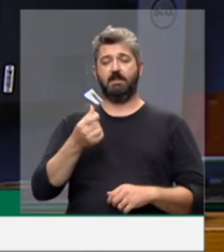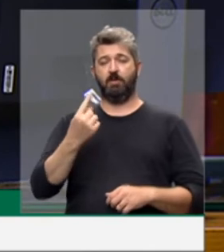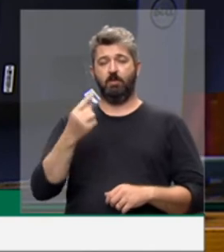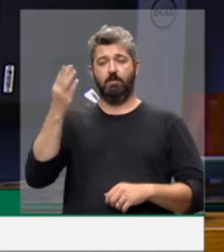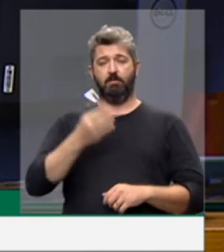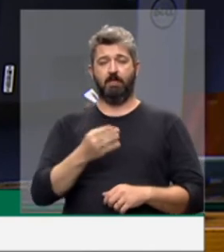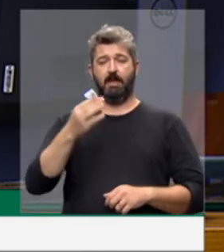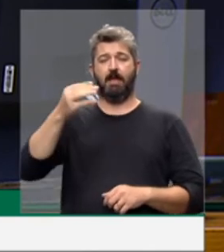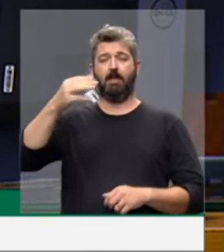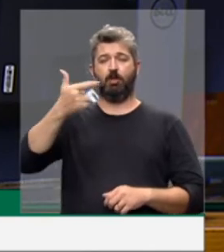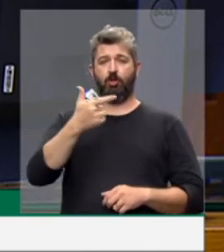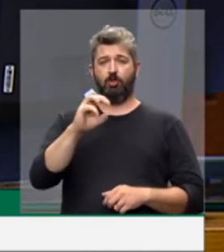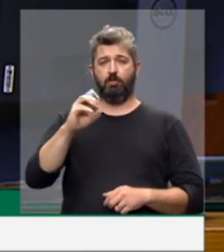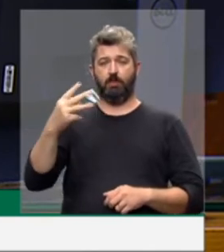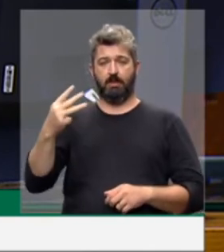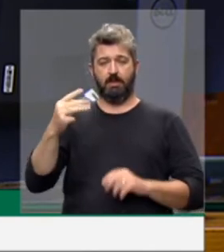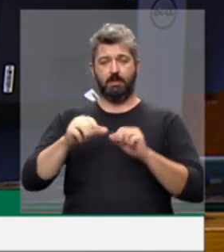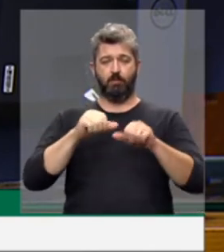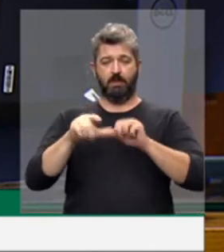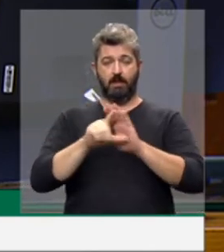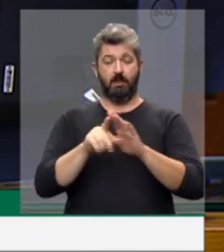DA GESTÃO E DA RESPONSABILIDADE FISCAL DO... DO FUTEBOL BRASILEIRO. PRÓ